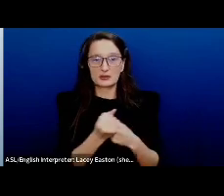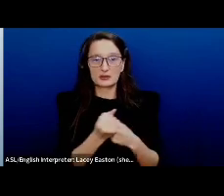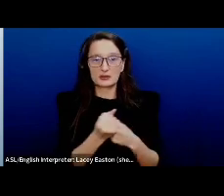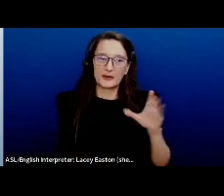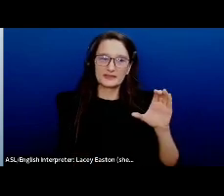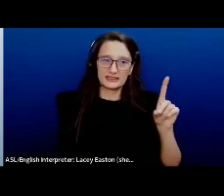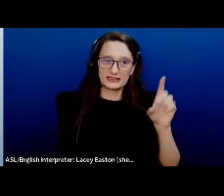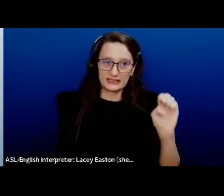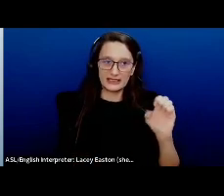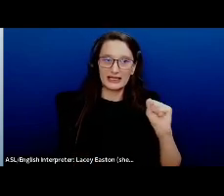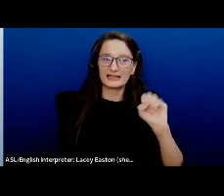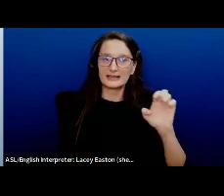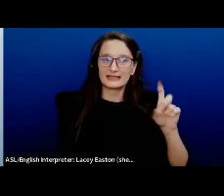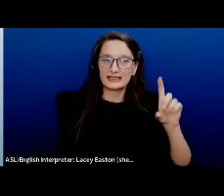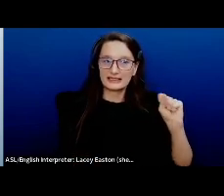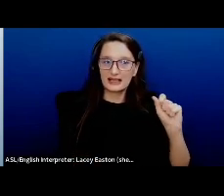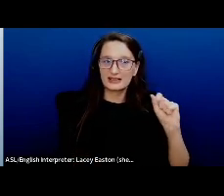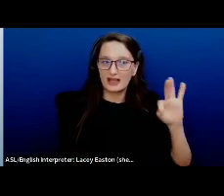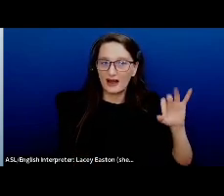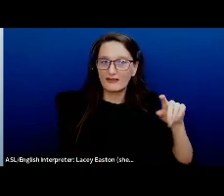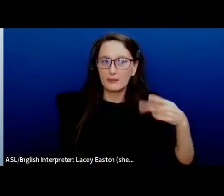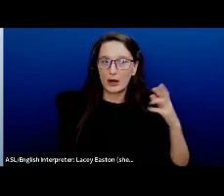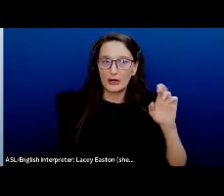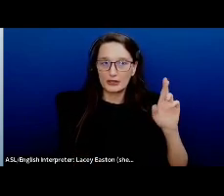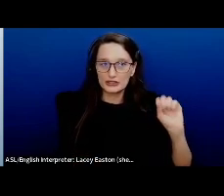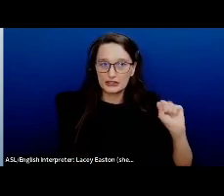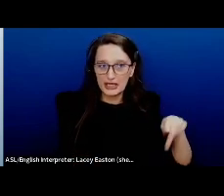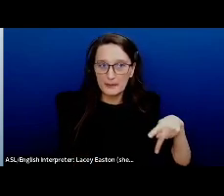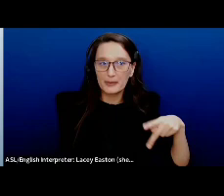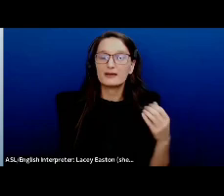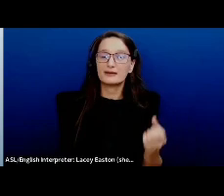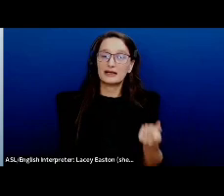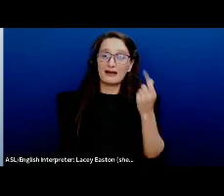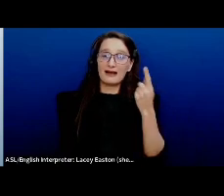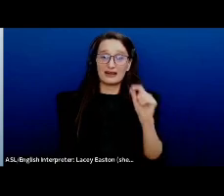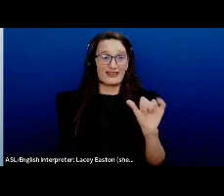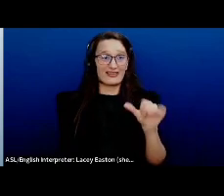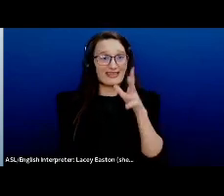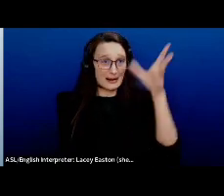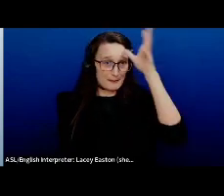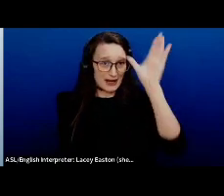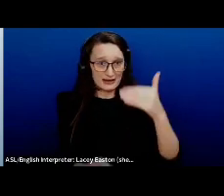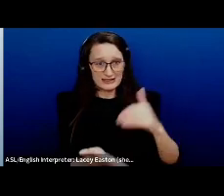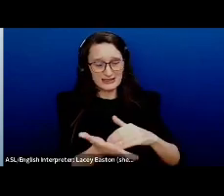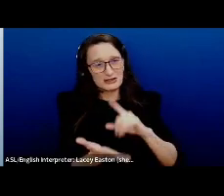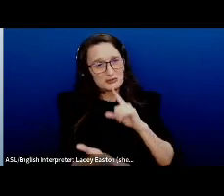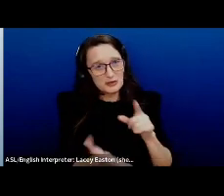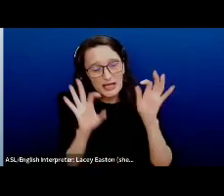Partnership. Los centros para padres son fundamentales para compartir con las familias otros recursos relacionados